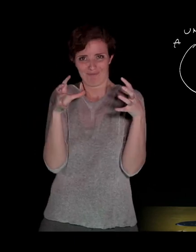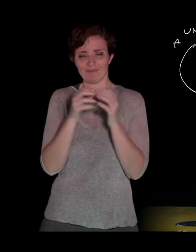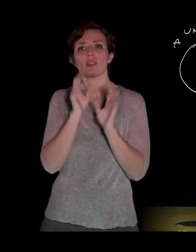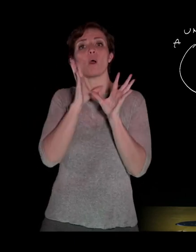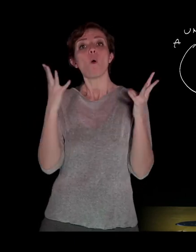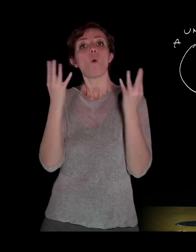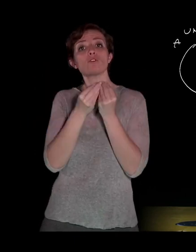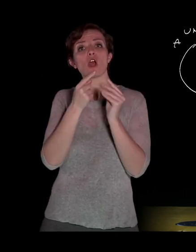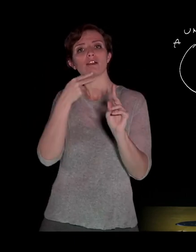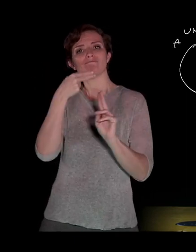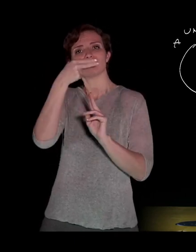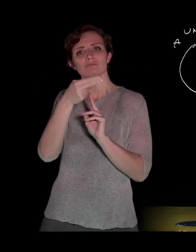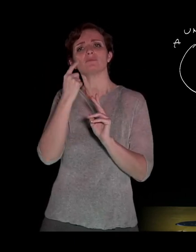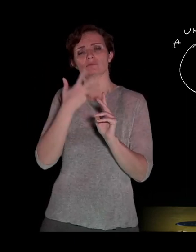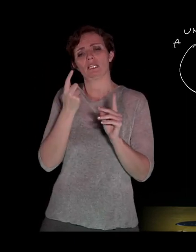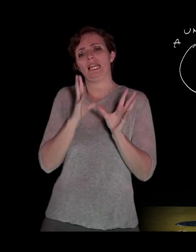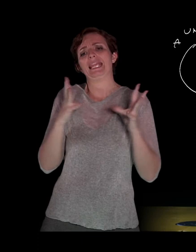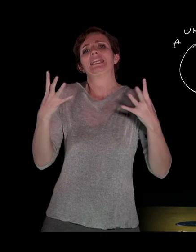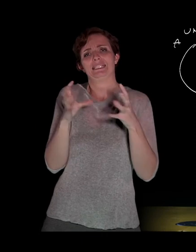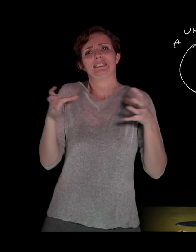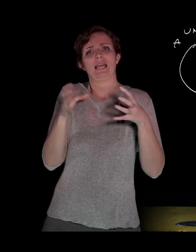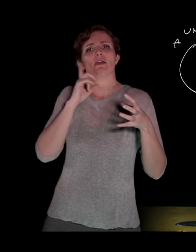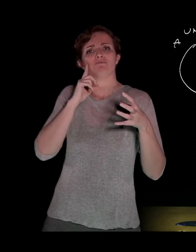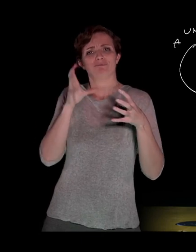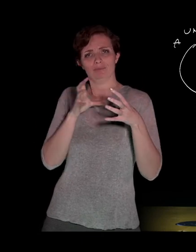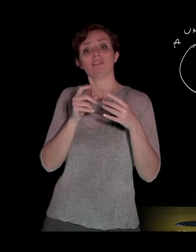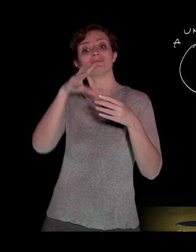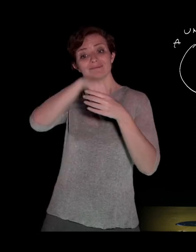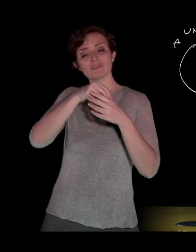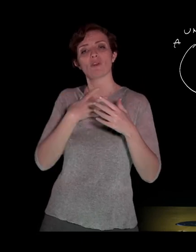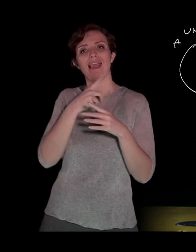L'unione tra gli insiemi è definita come: l'insieme caratterizzato dagli elementi 'x'...